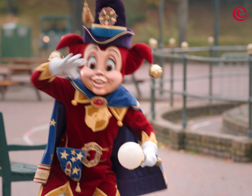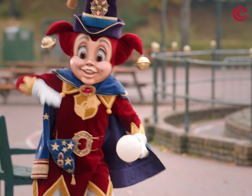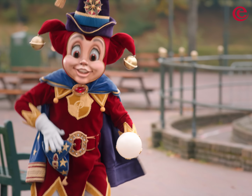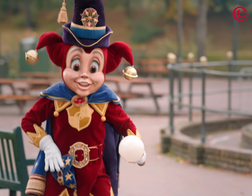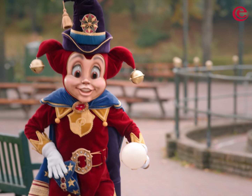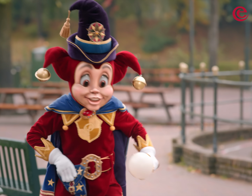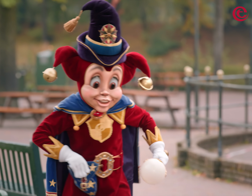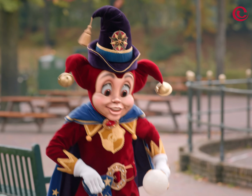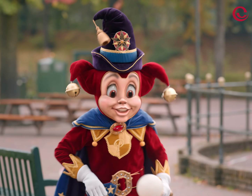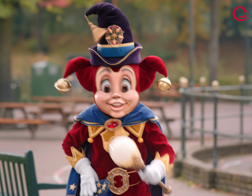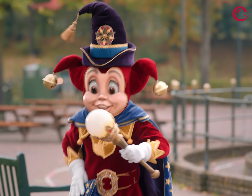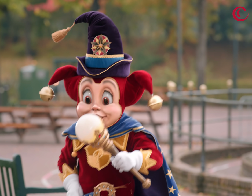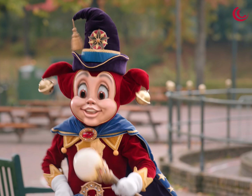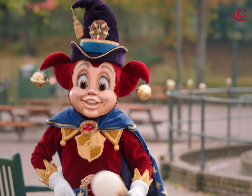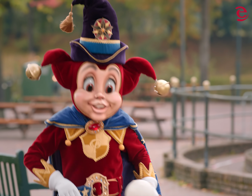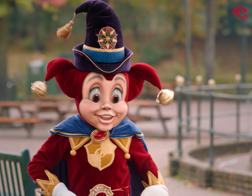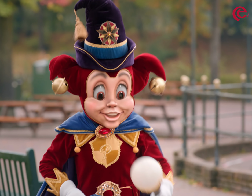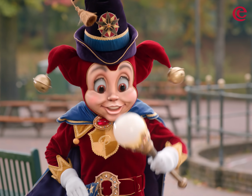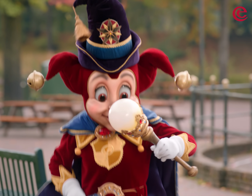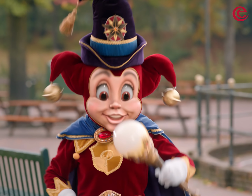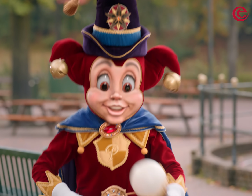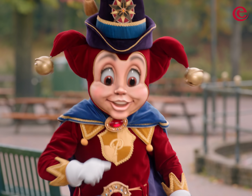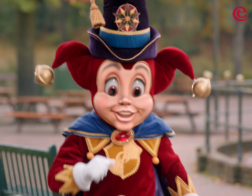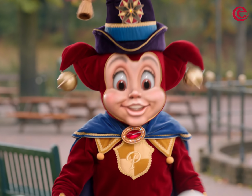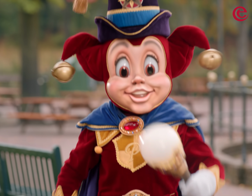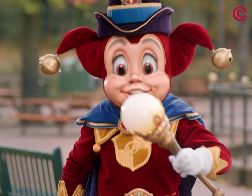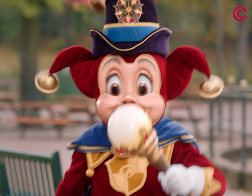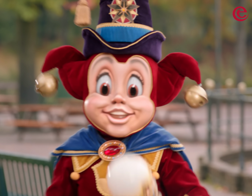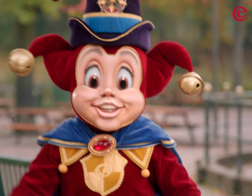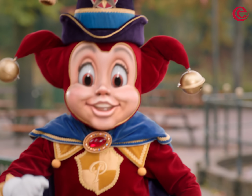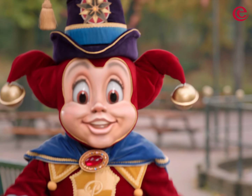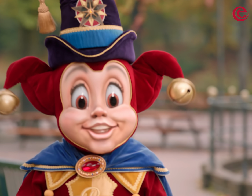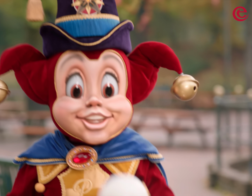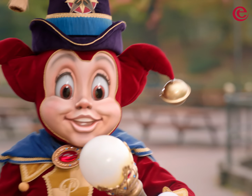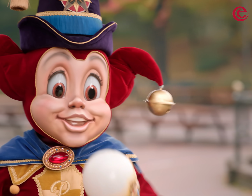Hij draagt een rood-fluwelen pak met gouden belletjes eraan.